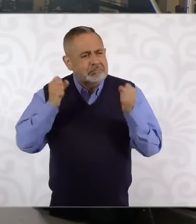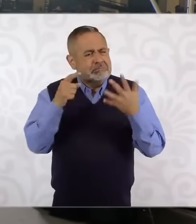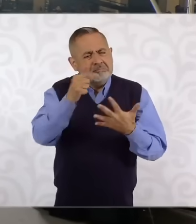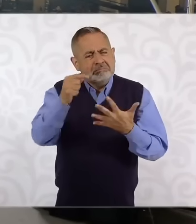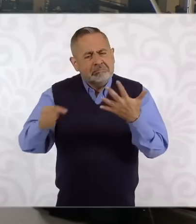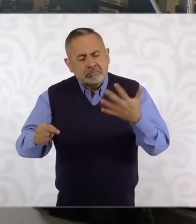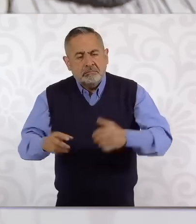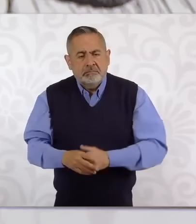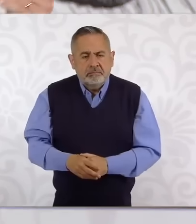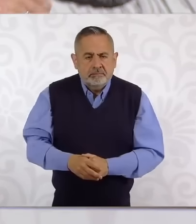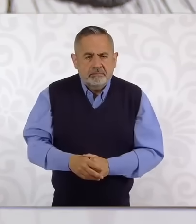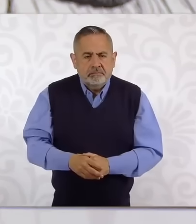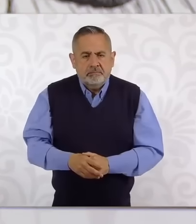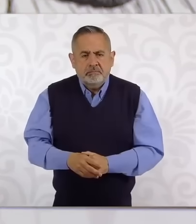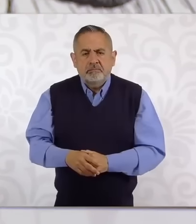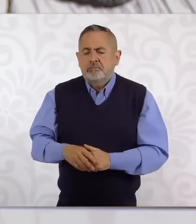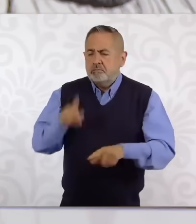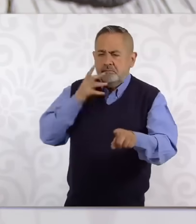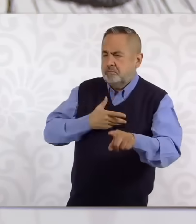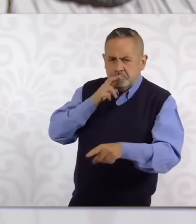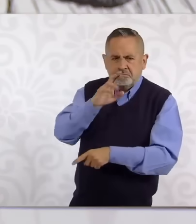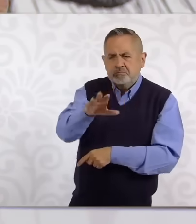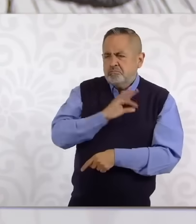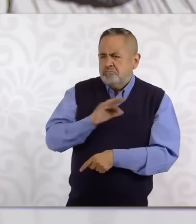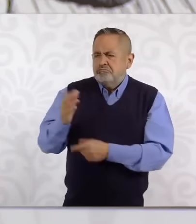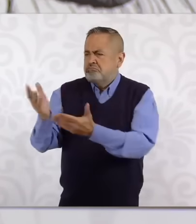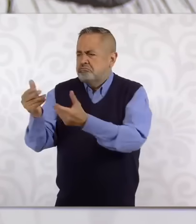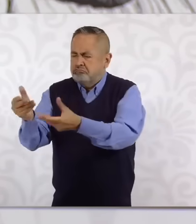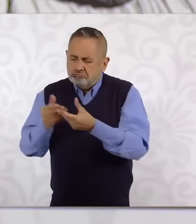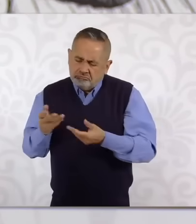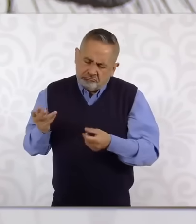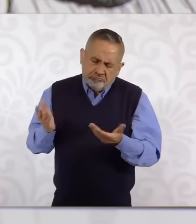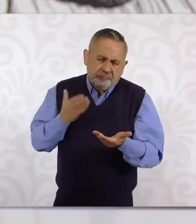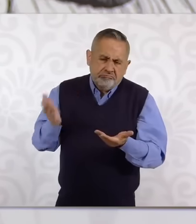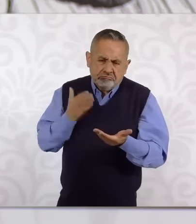Lo que hacemos es entregar, que nos pida que el general nos pueda entregar por eh personas.